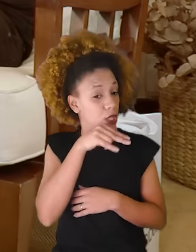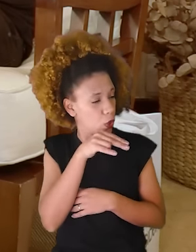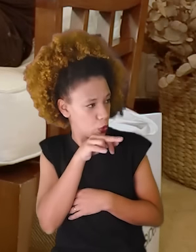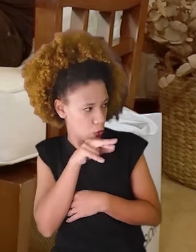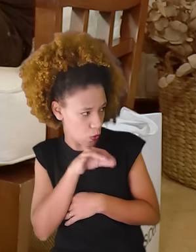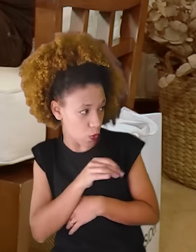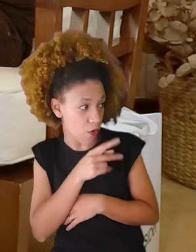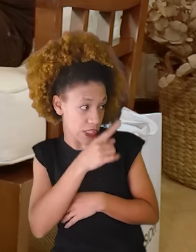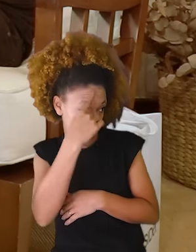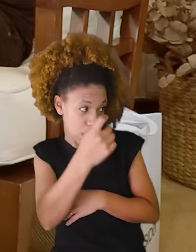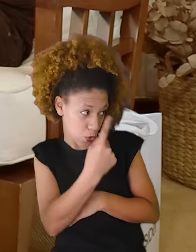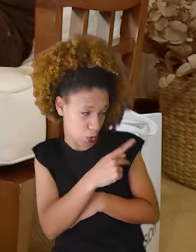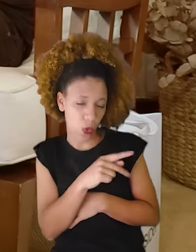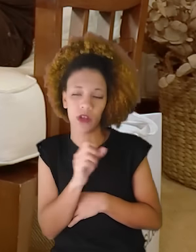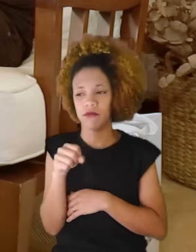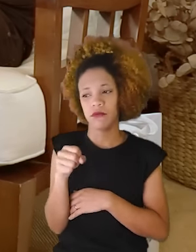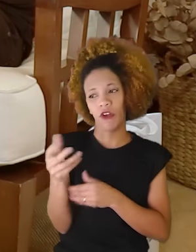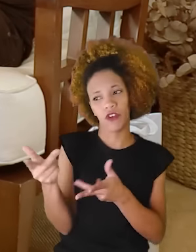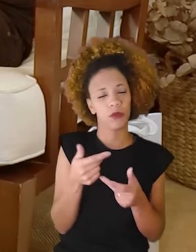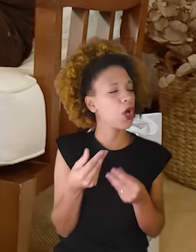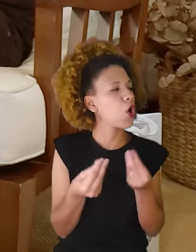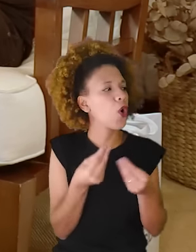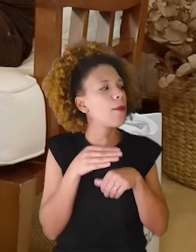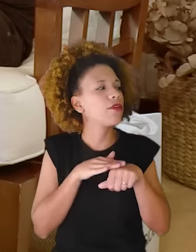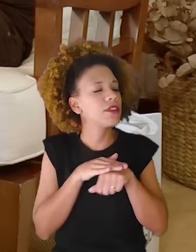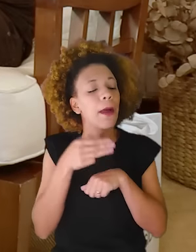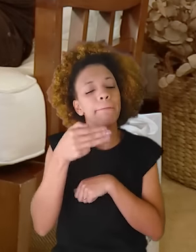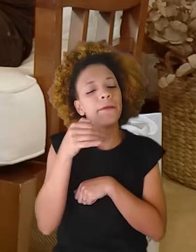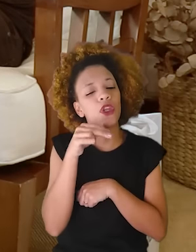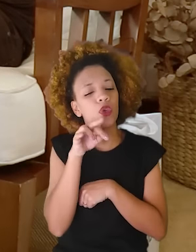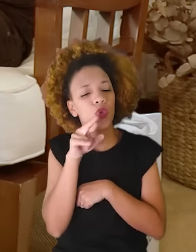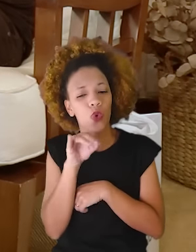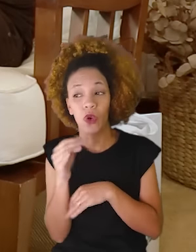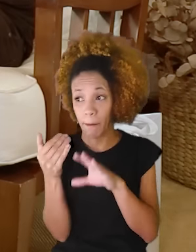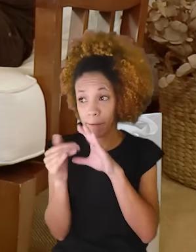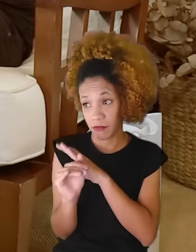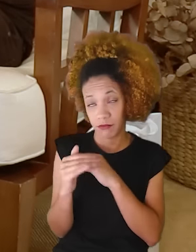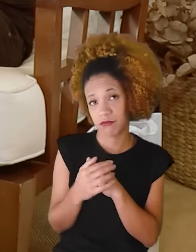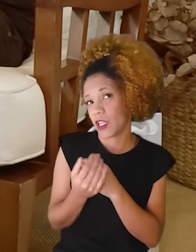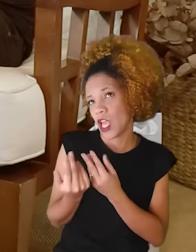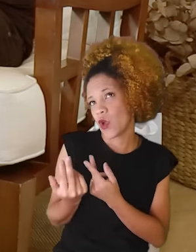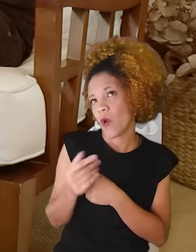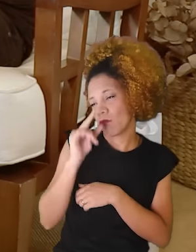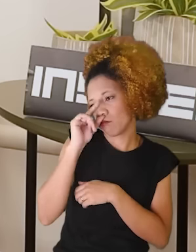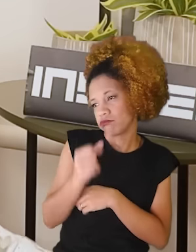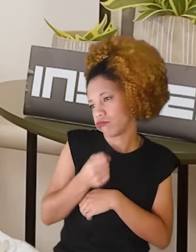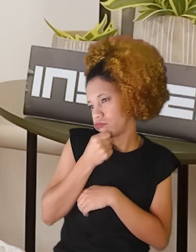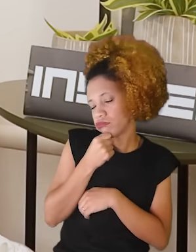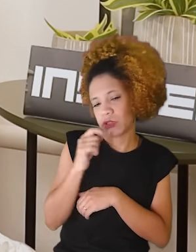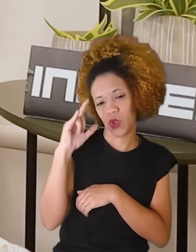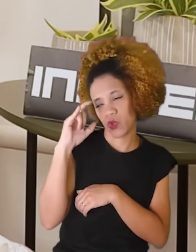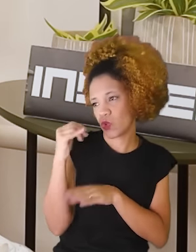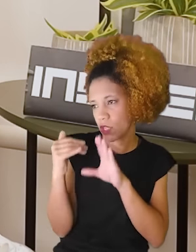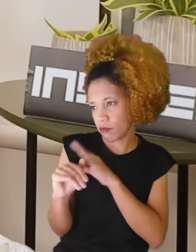que teve a ideia de chamar o Minotouro foi foi e como é que você falou com ele falou Minotouro quero é mandei uma mensagem mesma coisa do Luciano hul mandei uma mensagem no Instagram né mandando